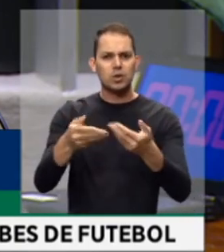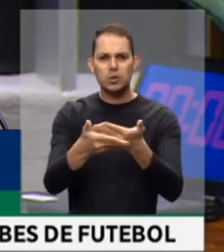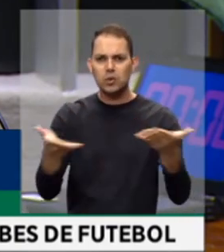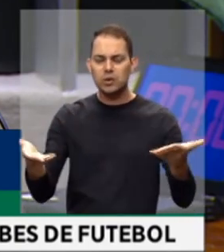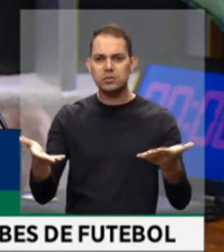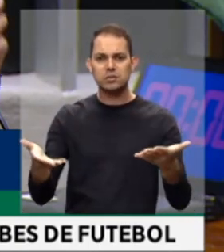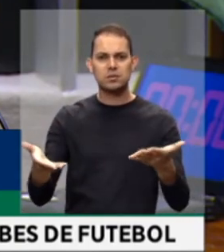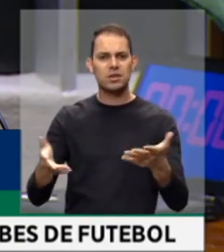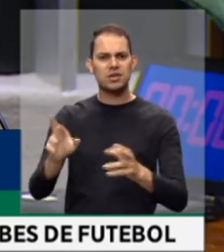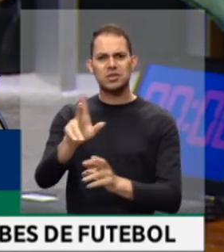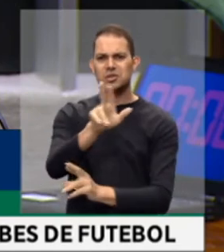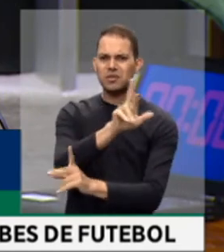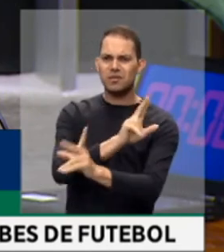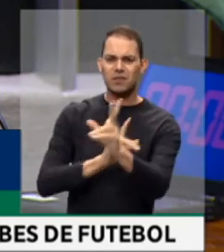NÍVEL FEDERAL. E CONVIDO A